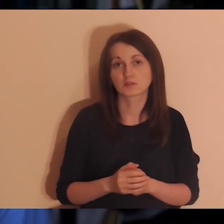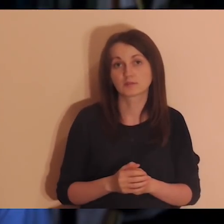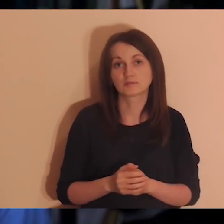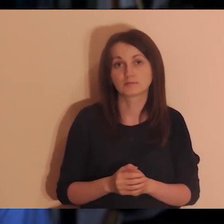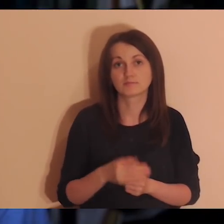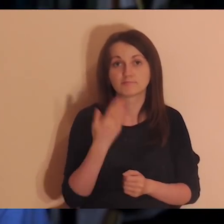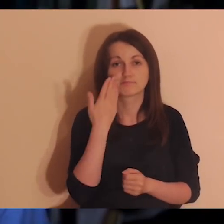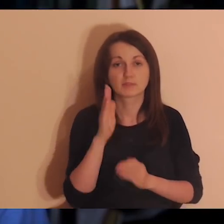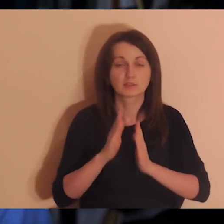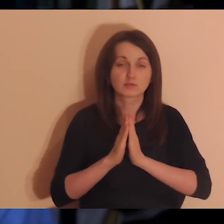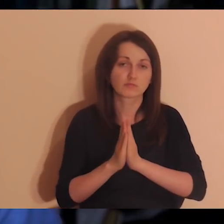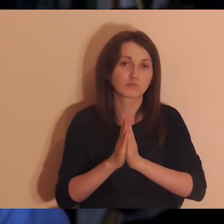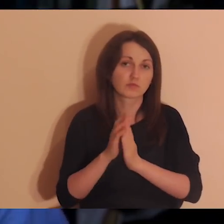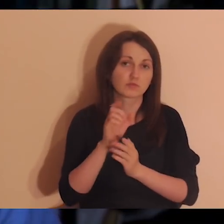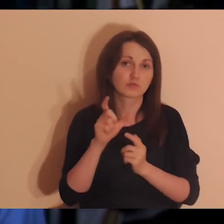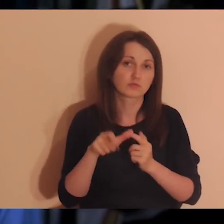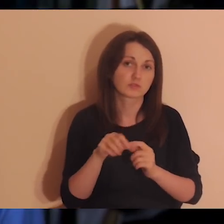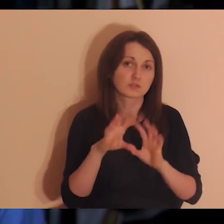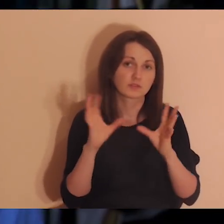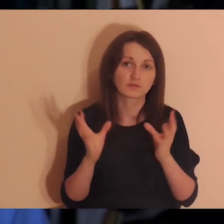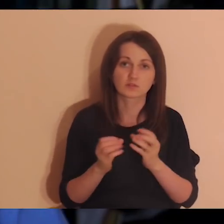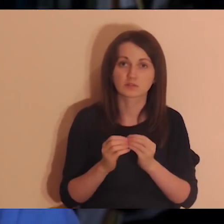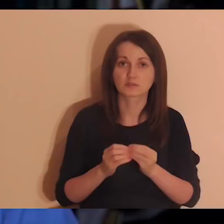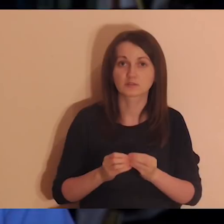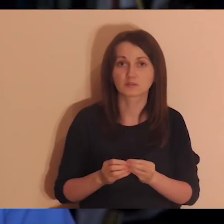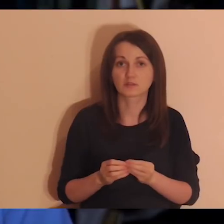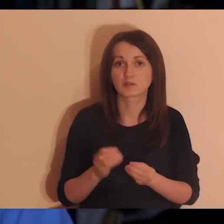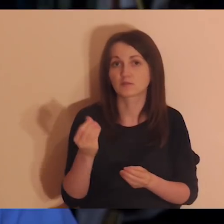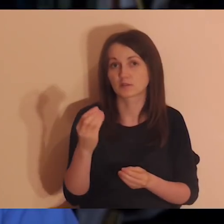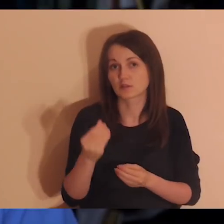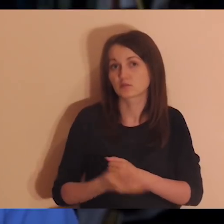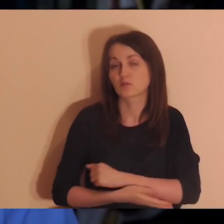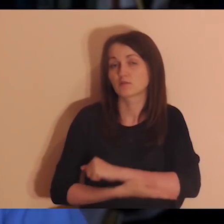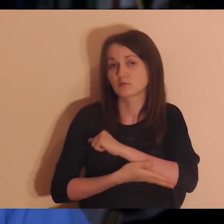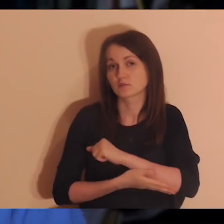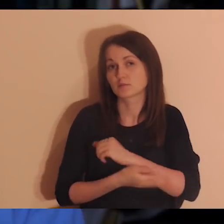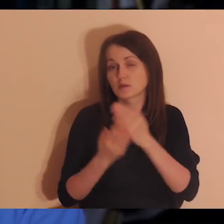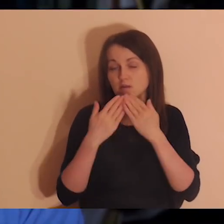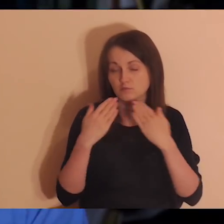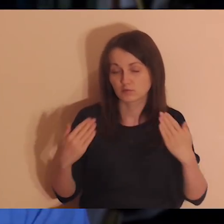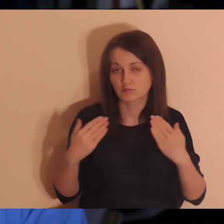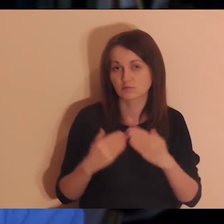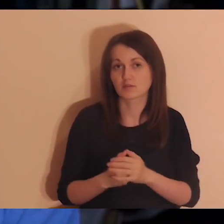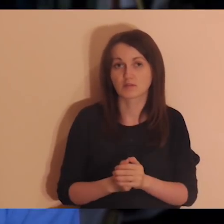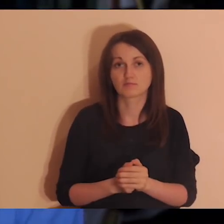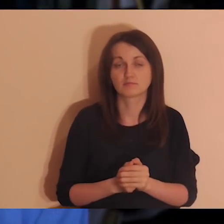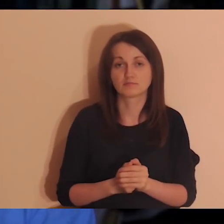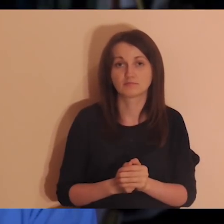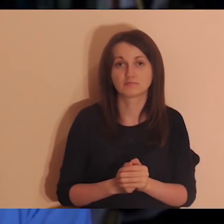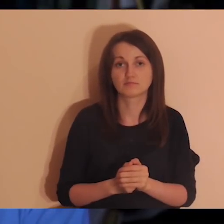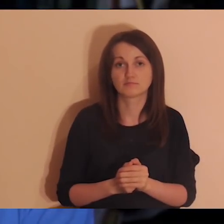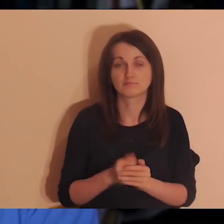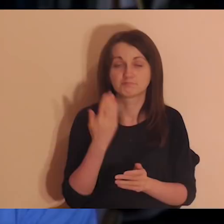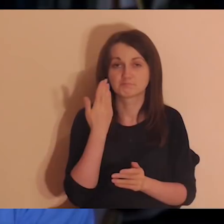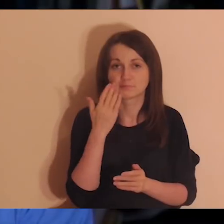Osoby, które bardzo się modlą za nas, osoby, które nas finansowo wspierają. Pogłębiarka jest dzięki całej tej ekipie.